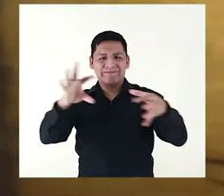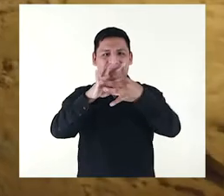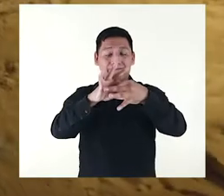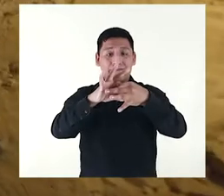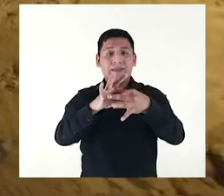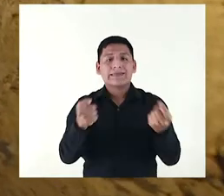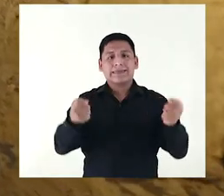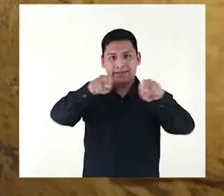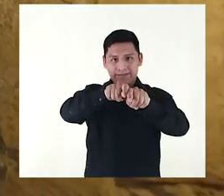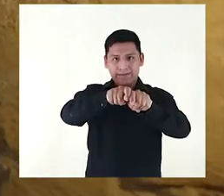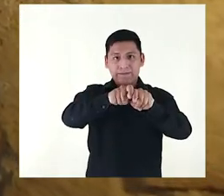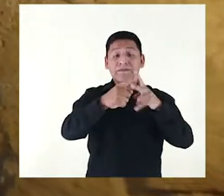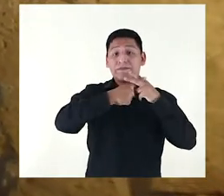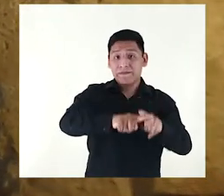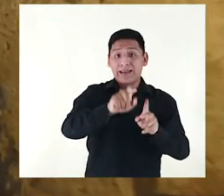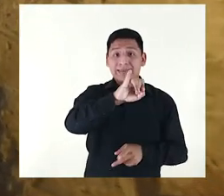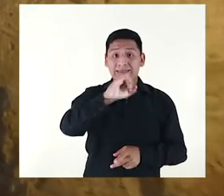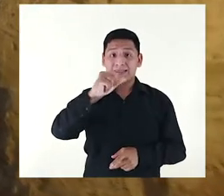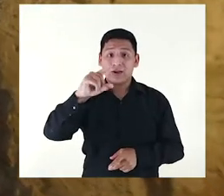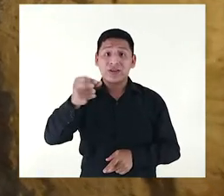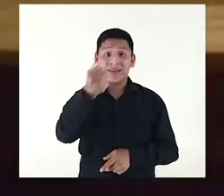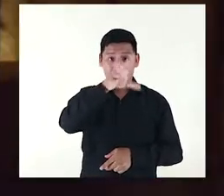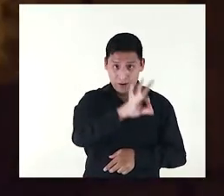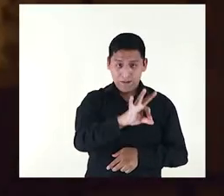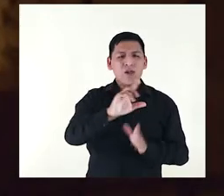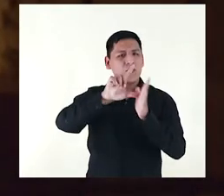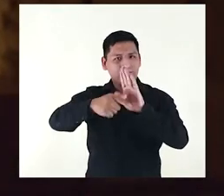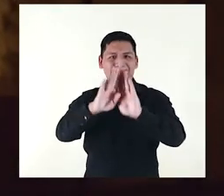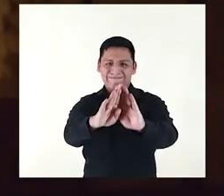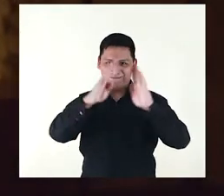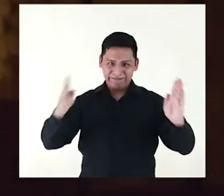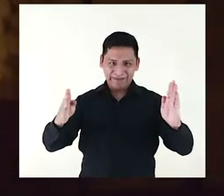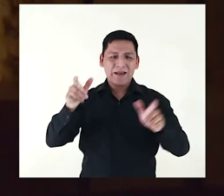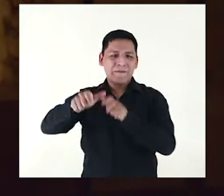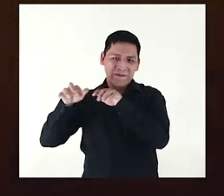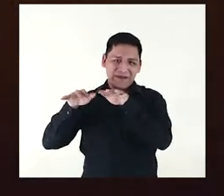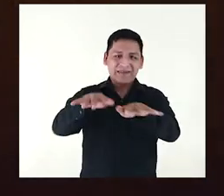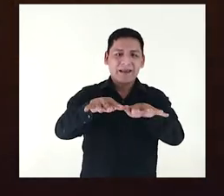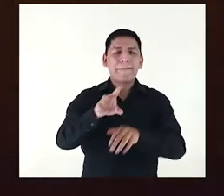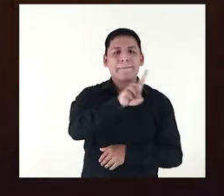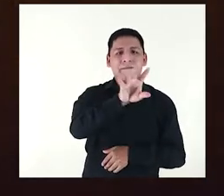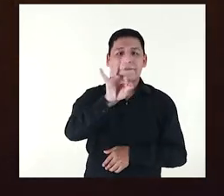Permanecieron cerradas desde principios del siglo XIX hasta que se abrieron al público en 1950.